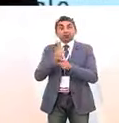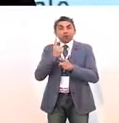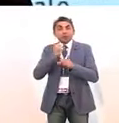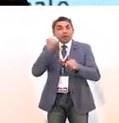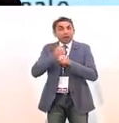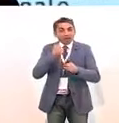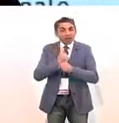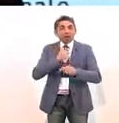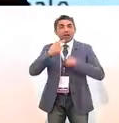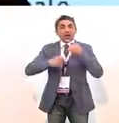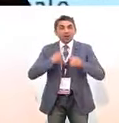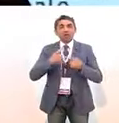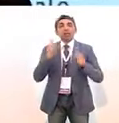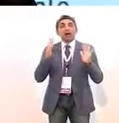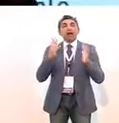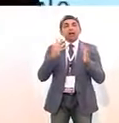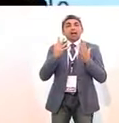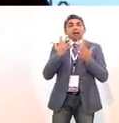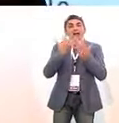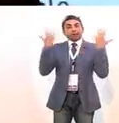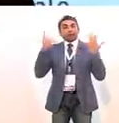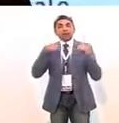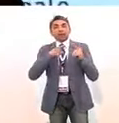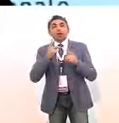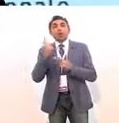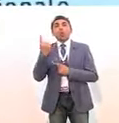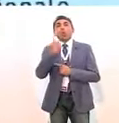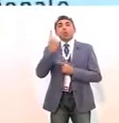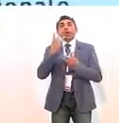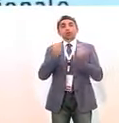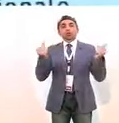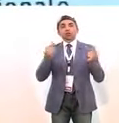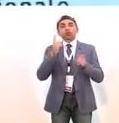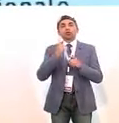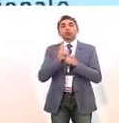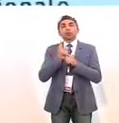è altrettanto evidente che l’unica soluzione è quella di dire: metti i soldi in tasca?